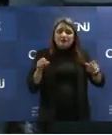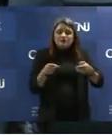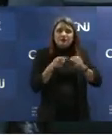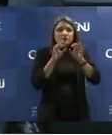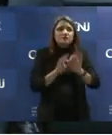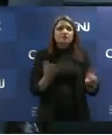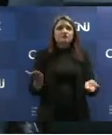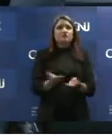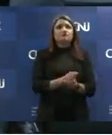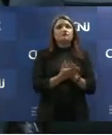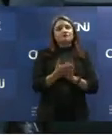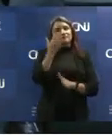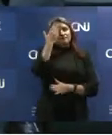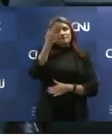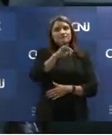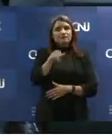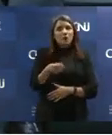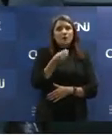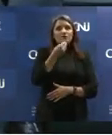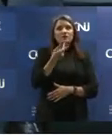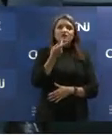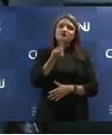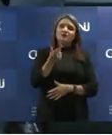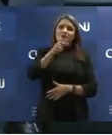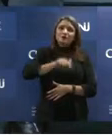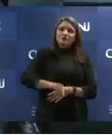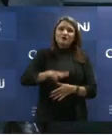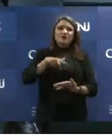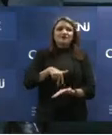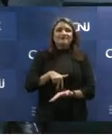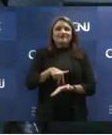fazer uso da palavra nesta Casa, o que para mim é uma grande honra.